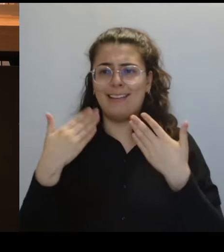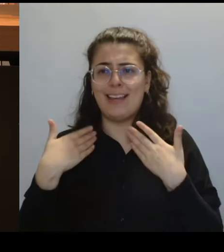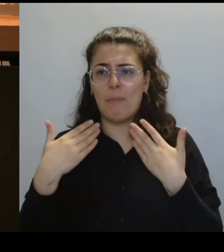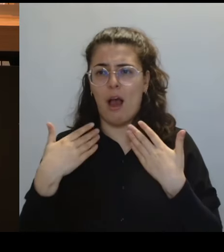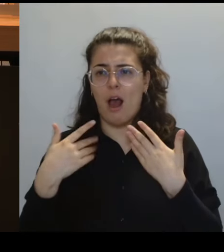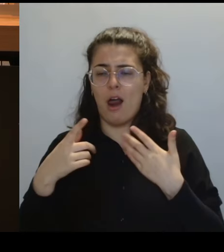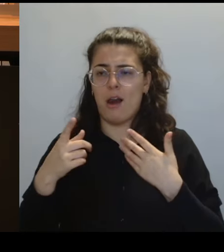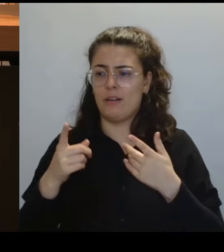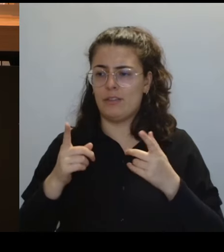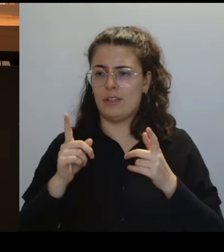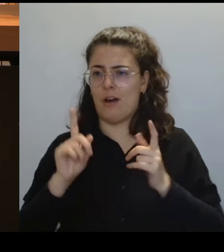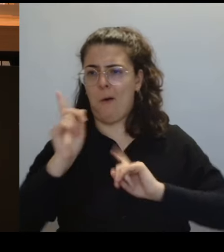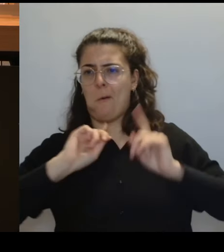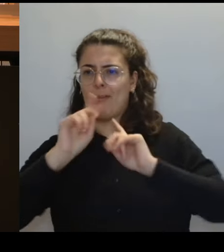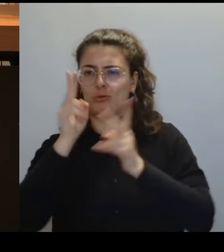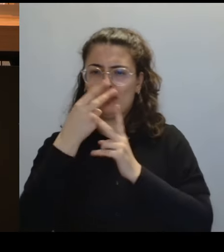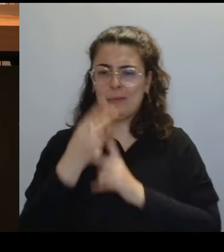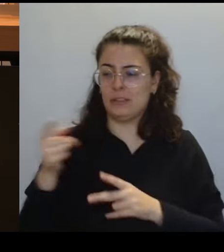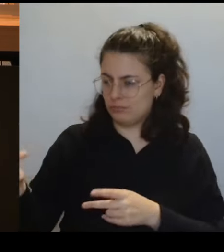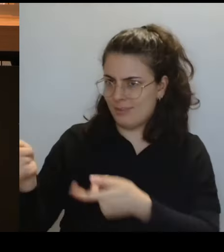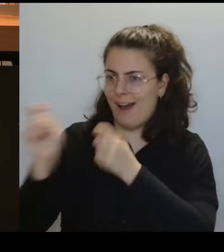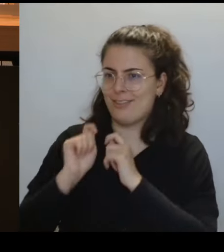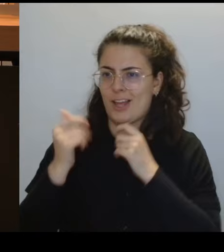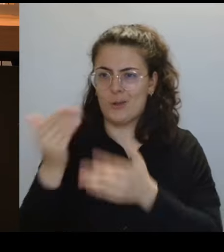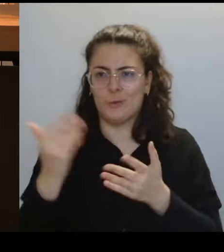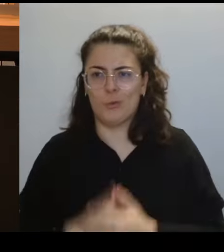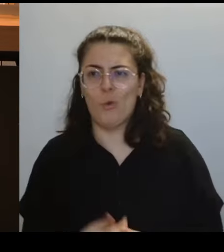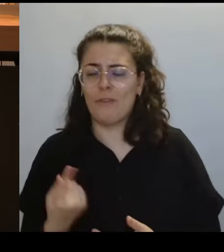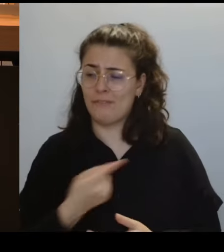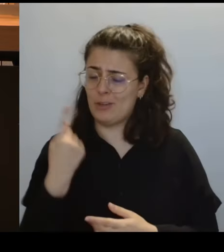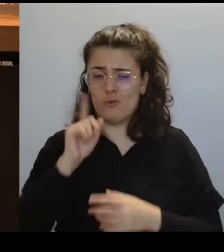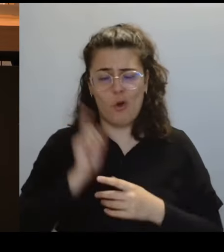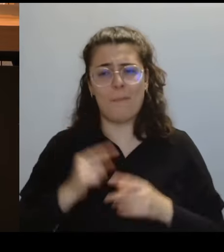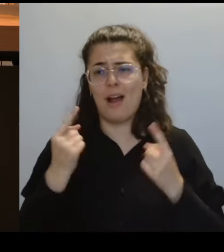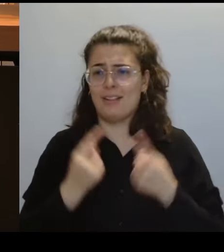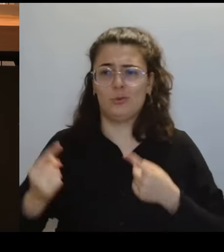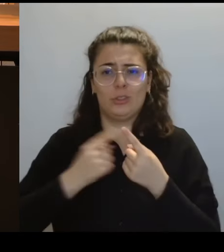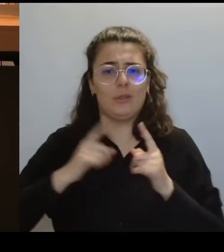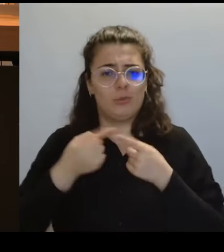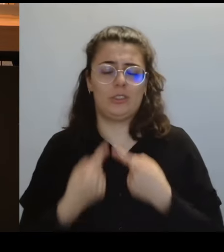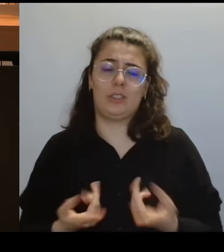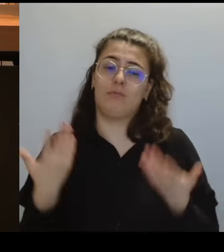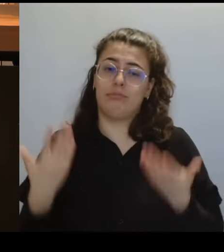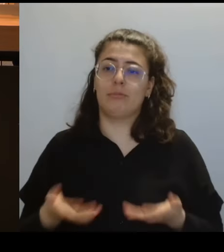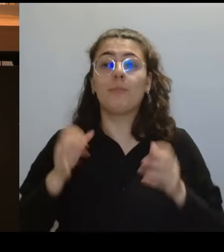darüber jetzt ernsthaft auseinandersetzen müssen. Na gut, dann versuchen wir das mal. Also ich habe dann noch mal die